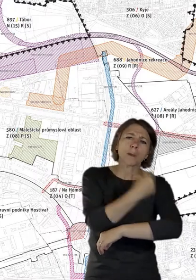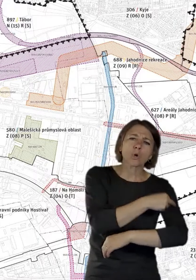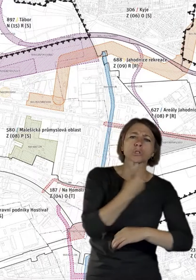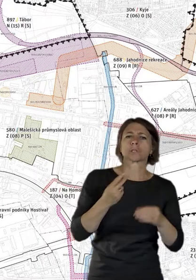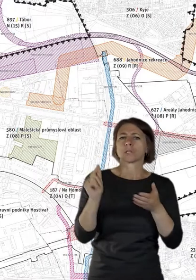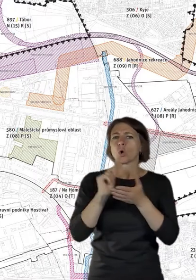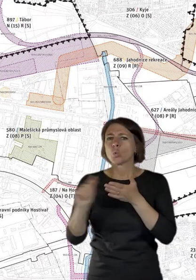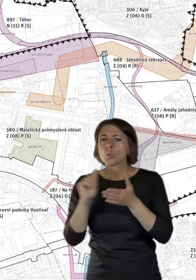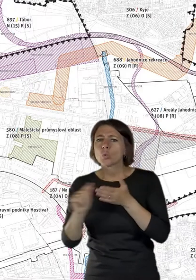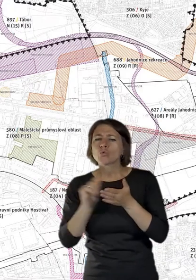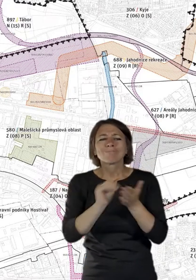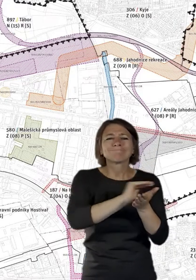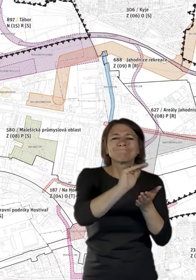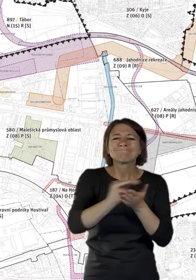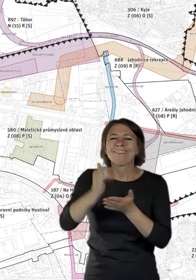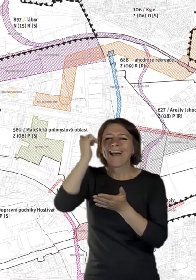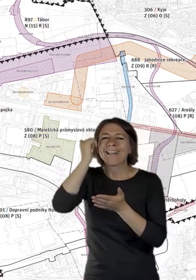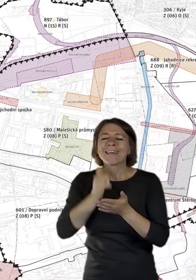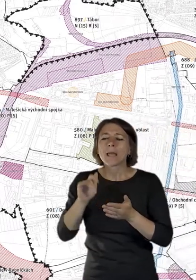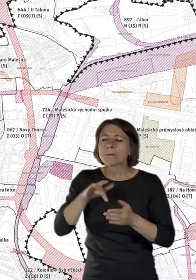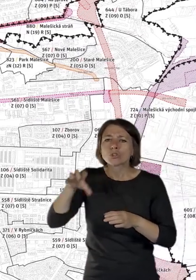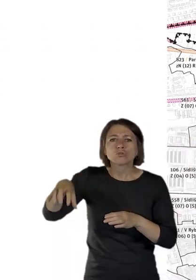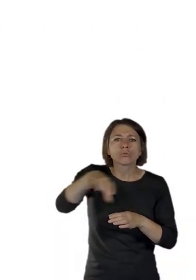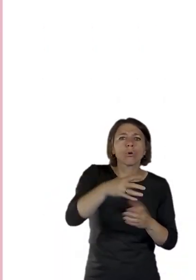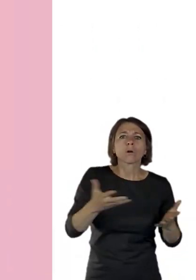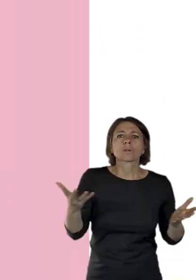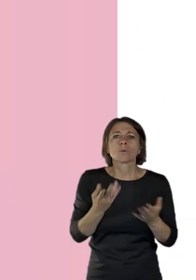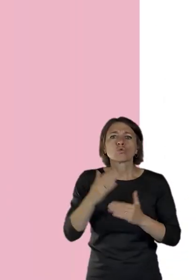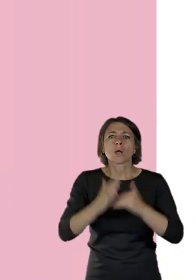opatření, která vychází z předchozích výkresů.